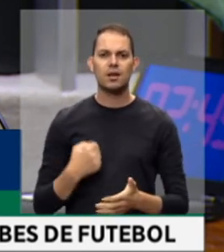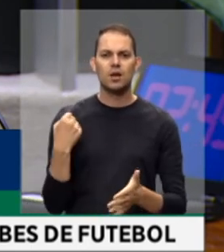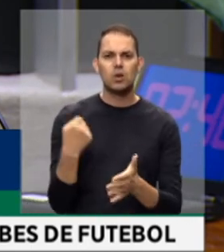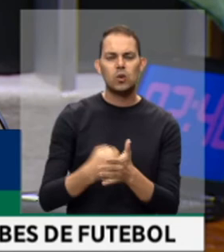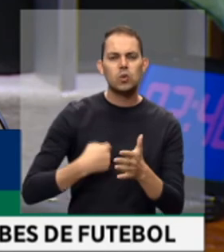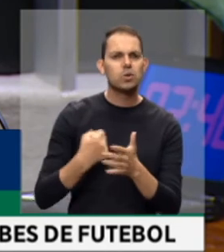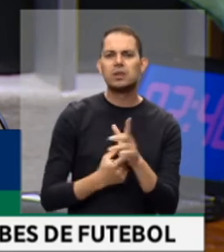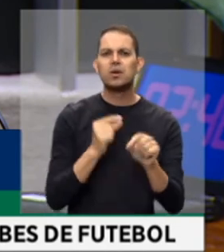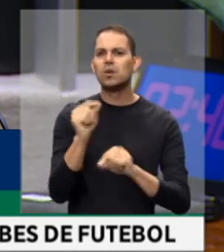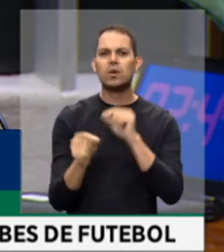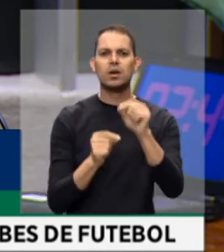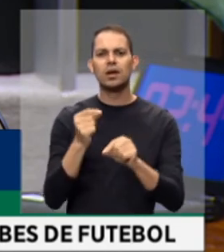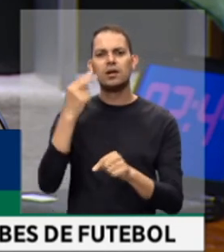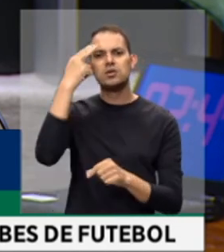DIFERENÇAS, MAS TODAS MUITO DEDICADAS... É LUTA PELO